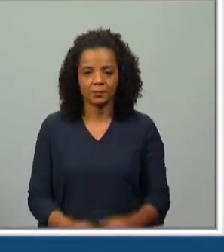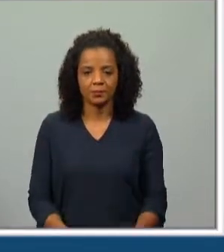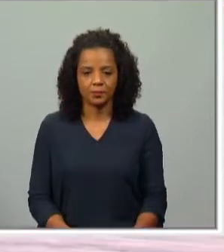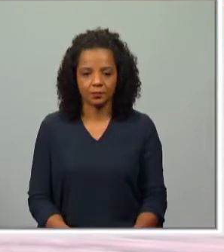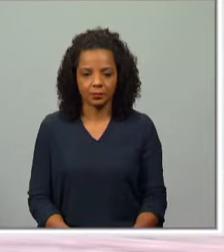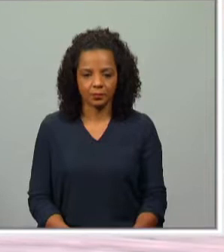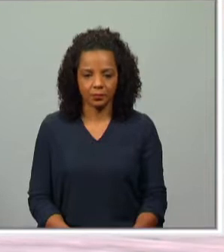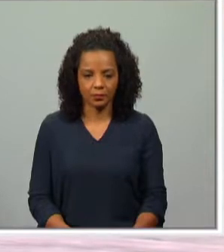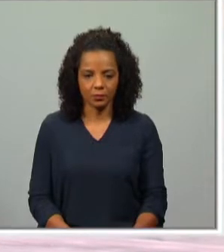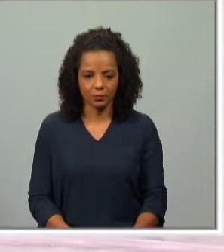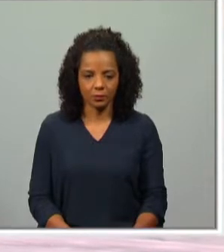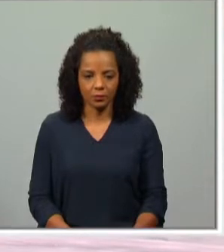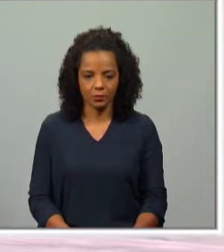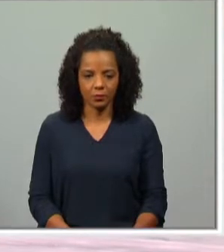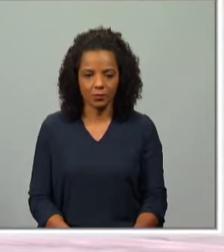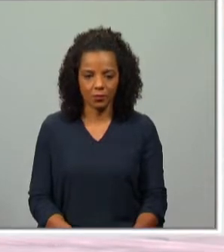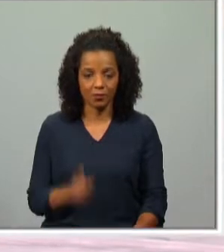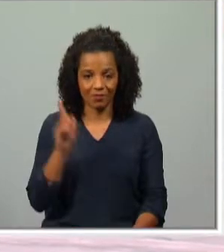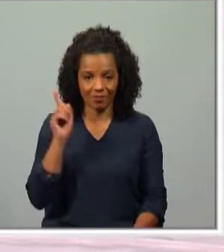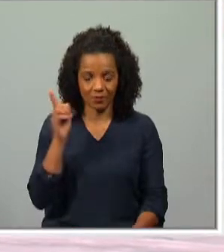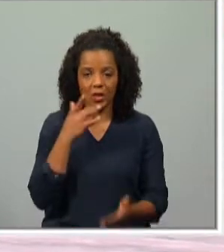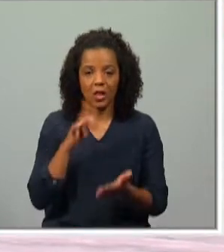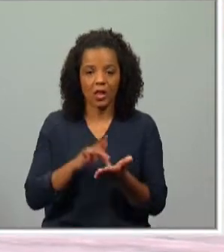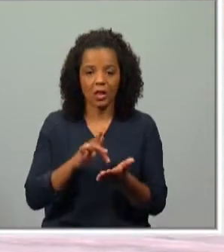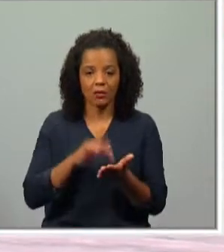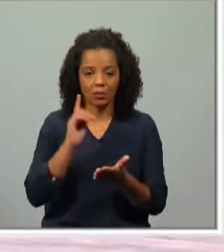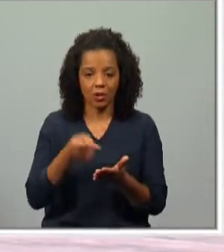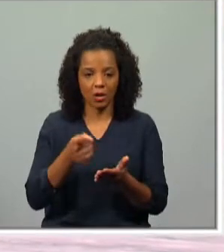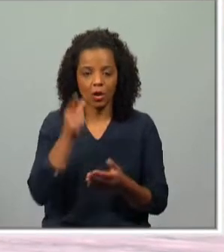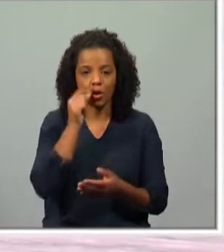esperar aqui um bocadinho o velho queria romances de amor que é uma obra mais 在這裡稍等一下，老人想要更喜歡看作品的小說